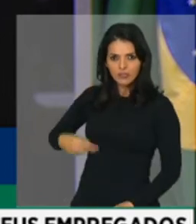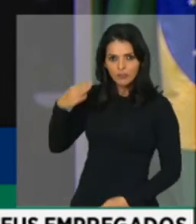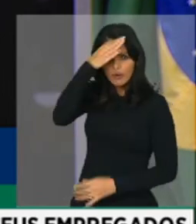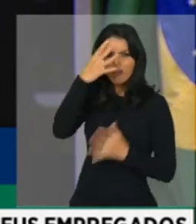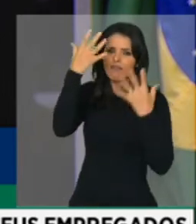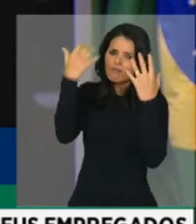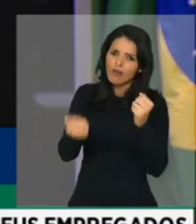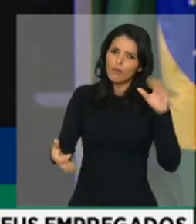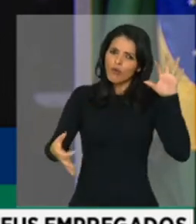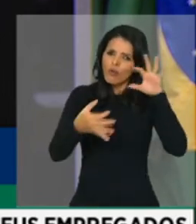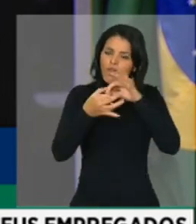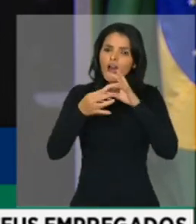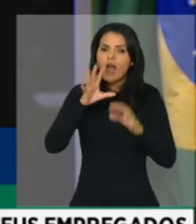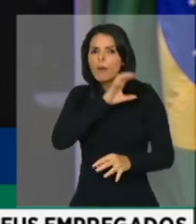PELO AMOR OU PELAS IDEOLOGIAS VAMOS UNIR EM PROL DO PAÍS,